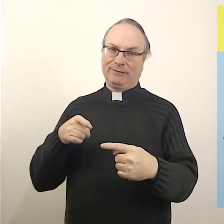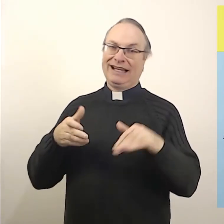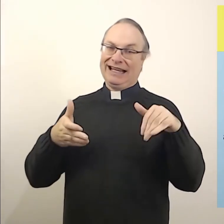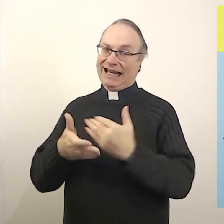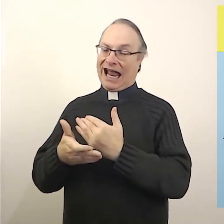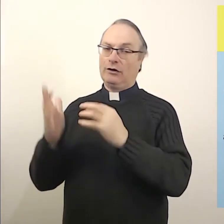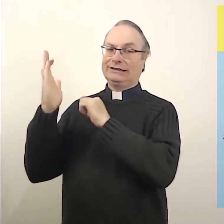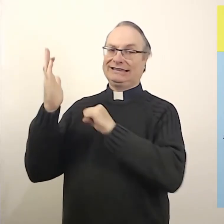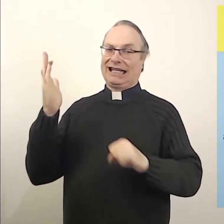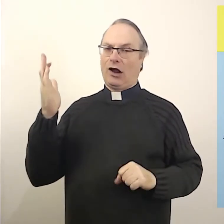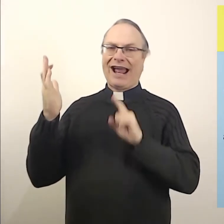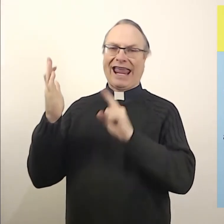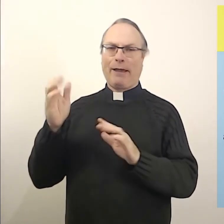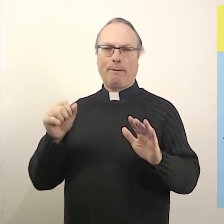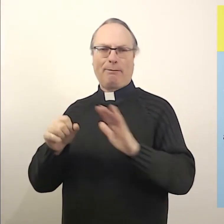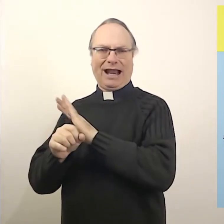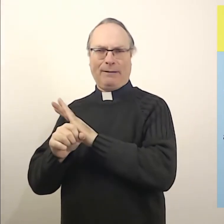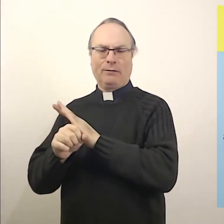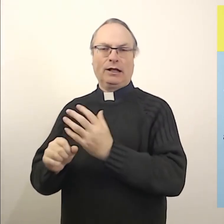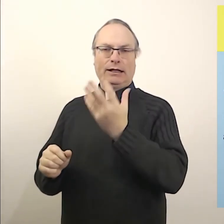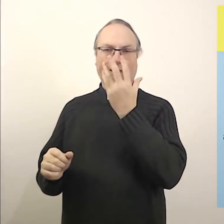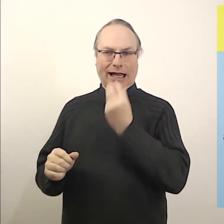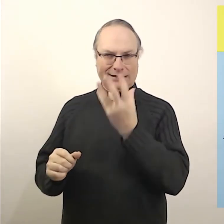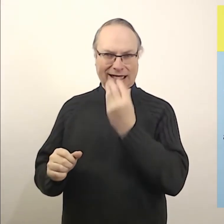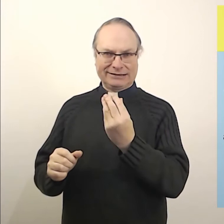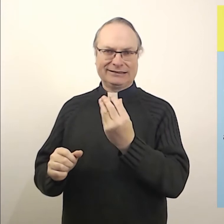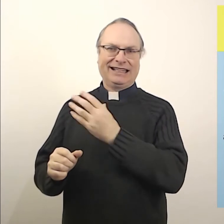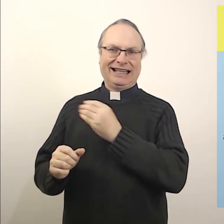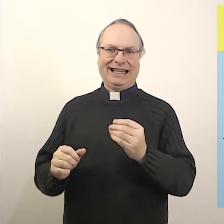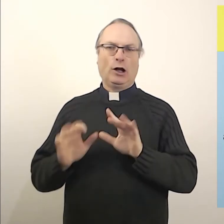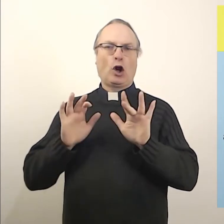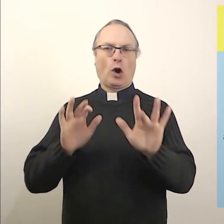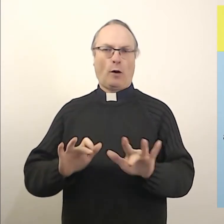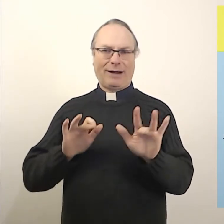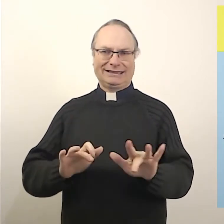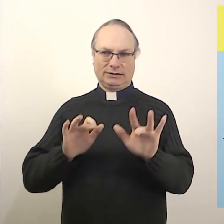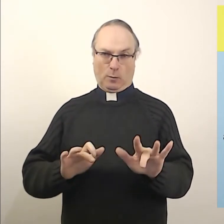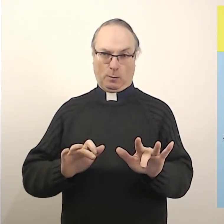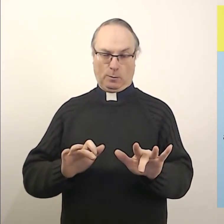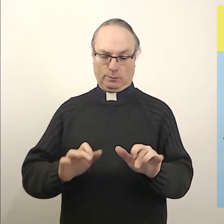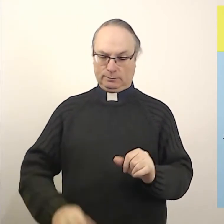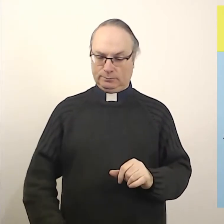car le Seigneur est plein de tendresse et de compassion.